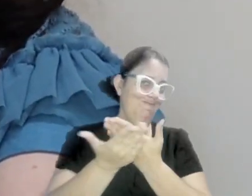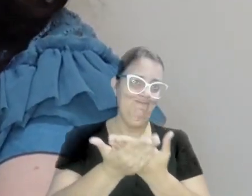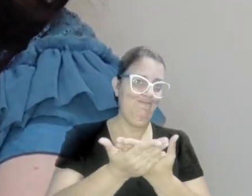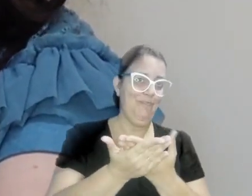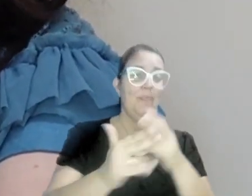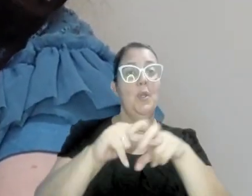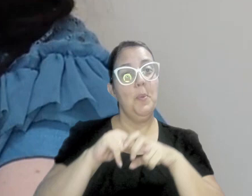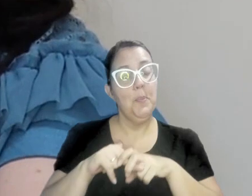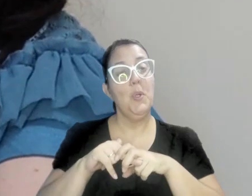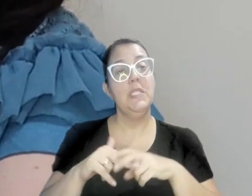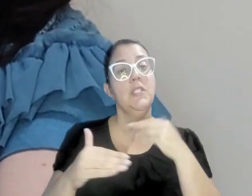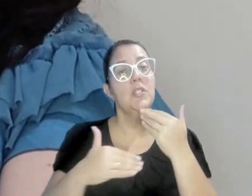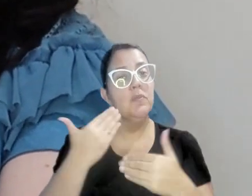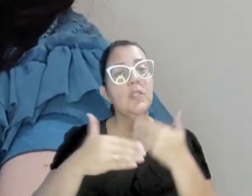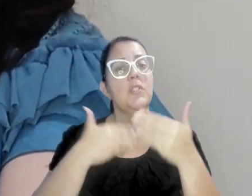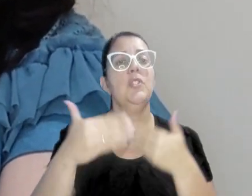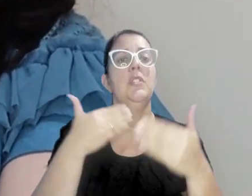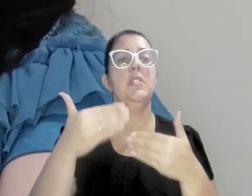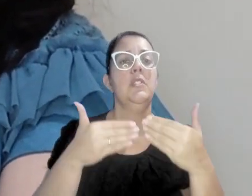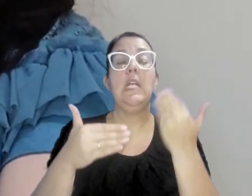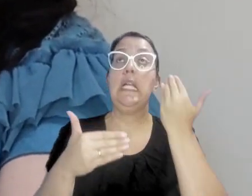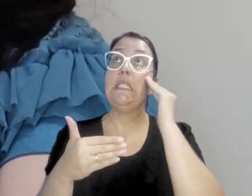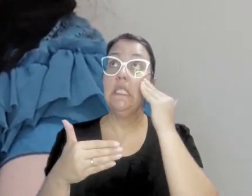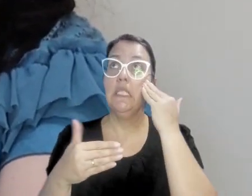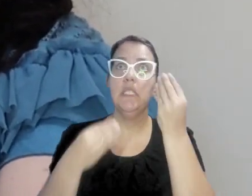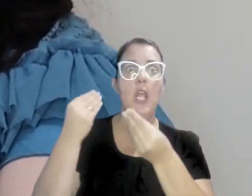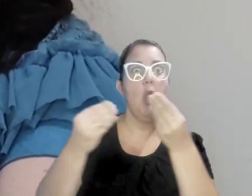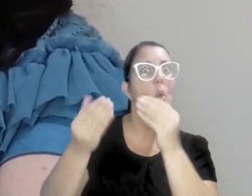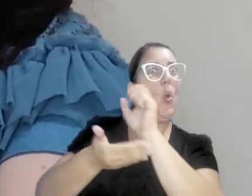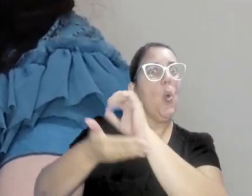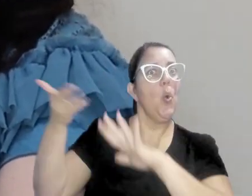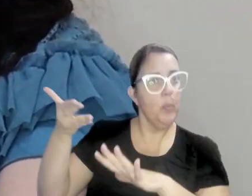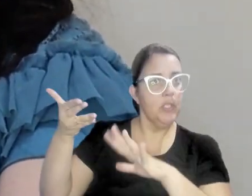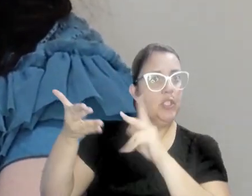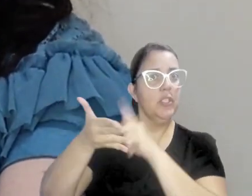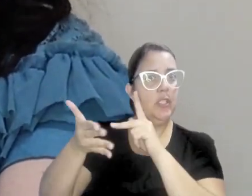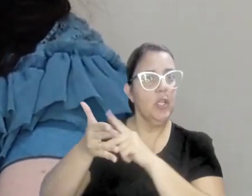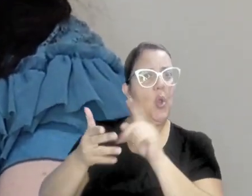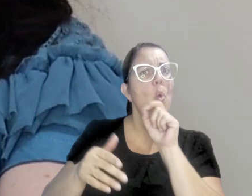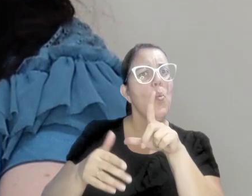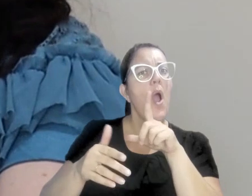Então foi uma construção de entender a atividade, entender realmente quais os impactos,